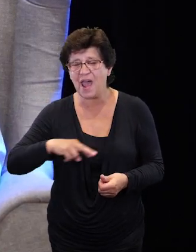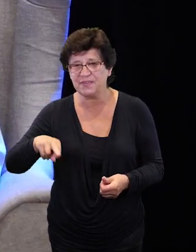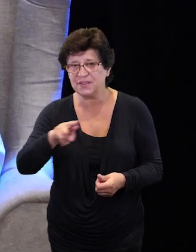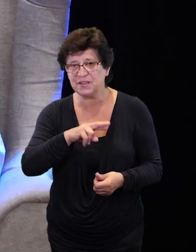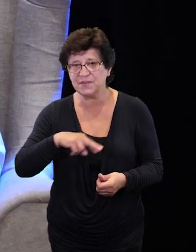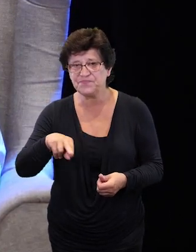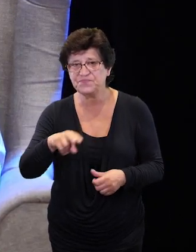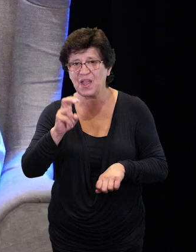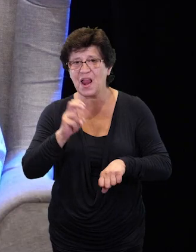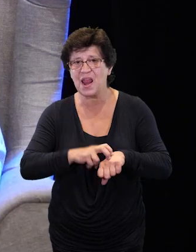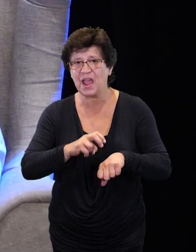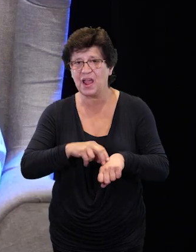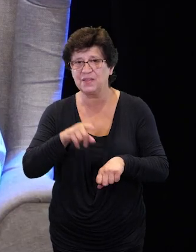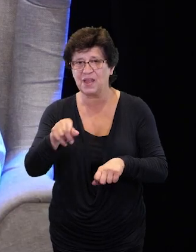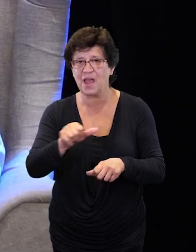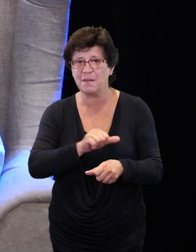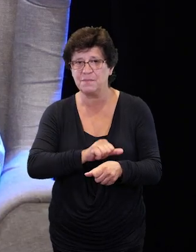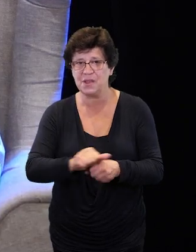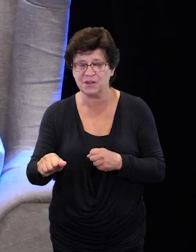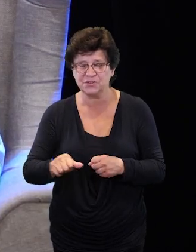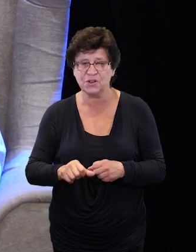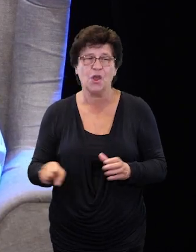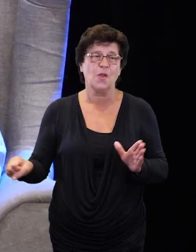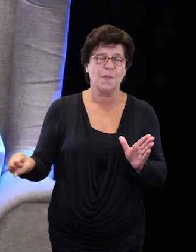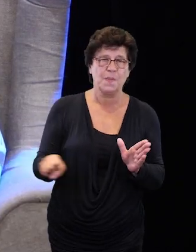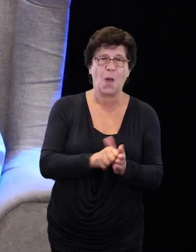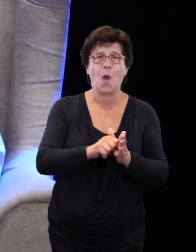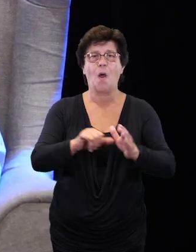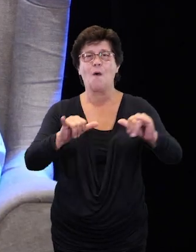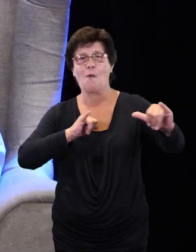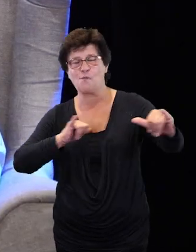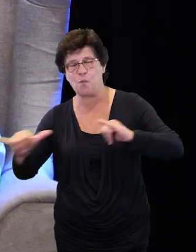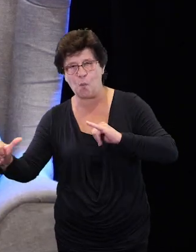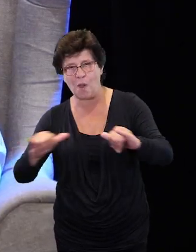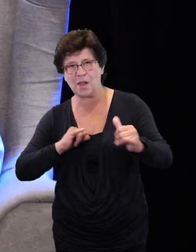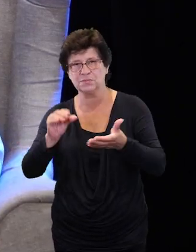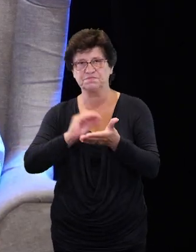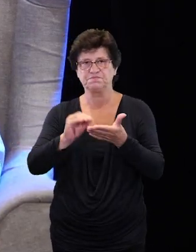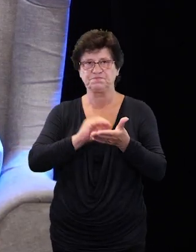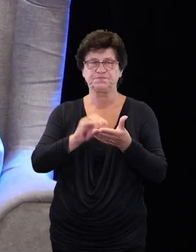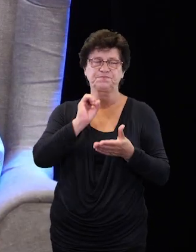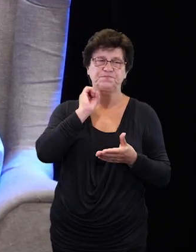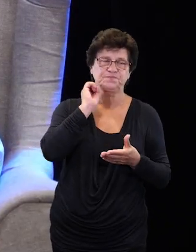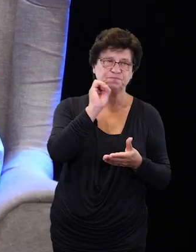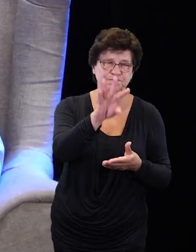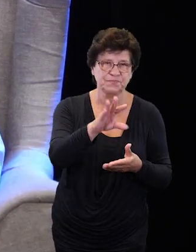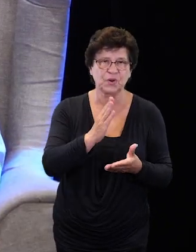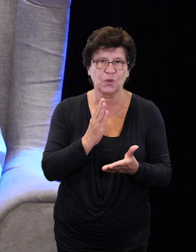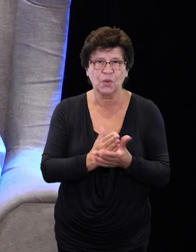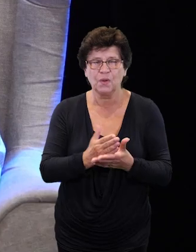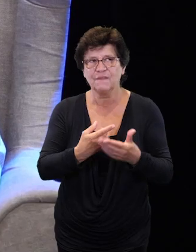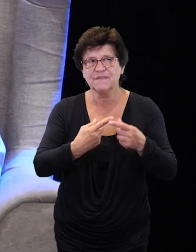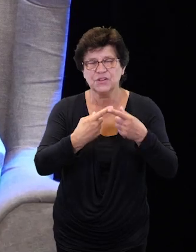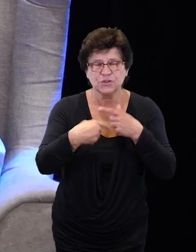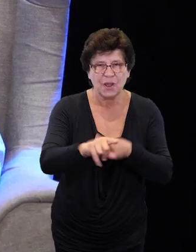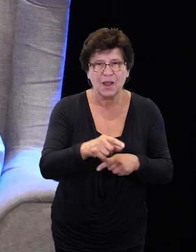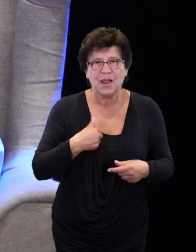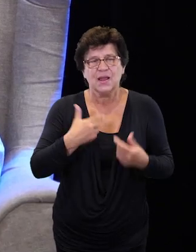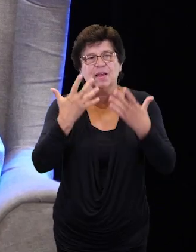pojawia się pismo do właśnie władz, "a, tutaj uważamy, że trzeba to zrobić, a to jest zrobione źle, a to chcemy inaczej, a to fajnie by było,